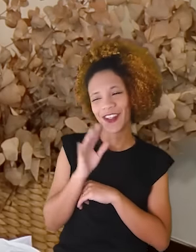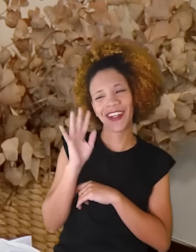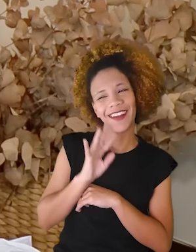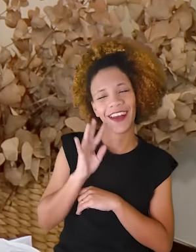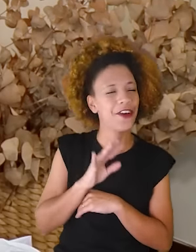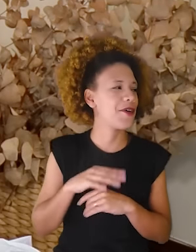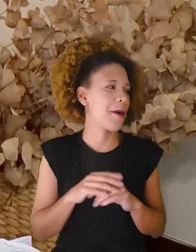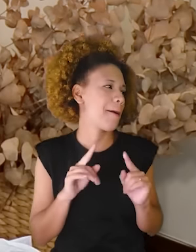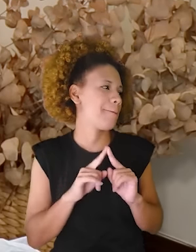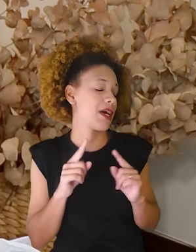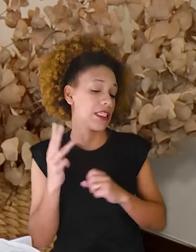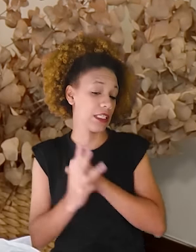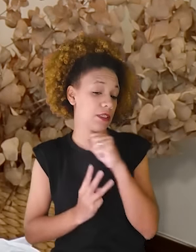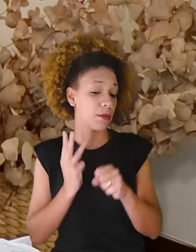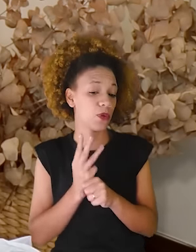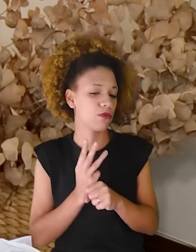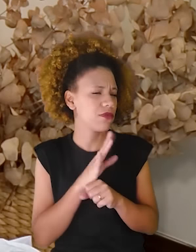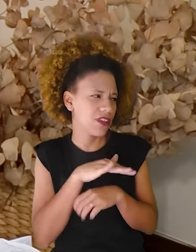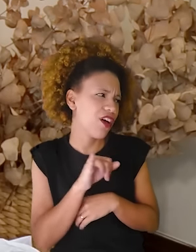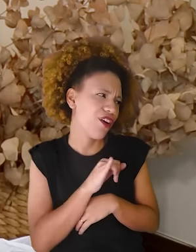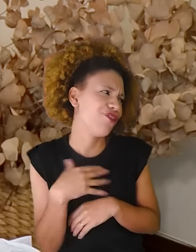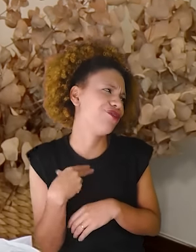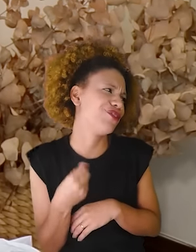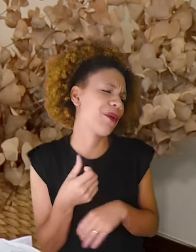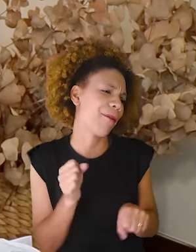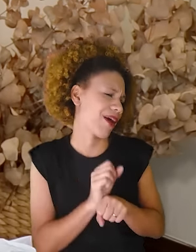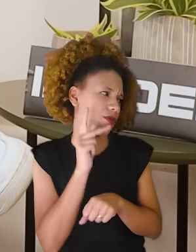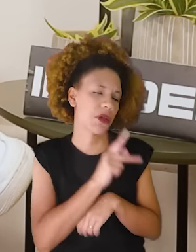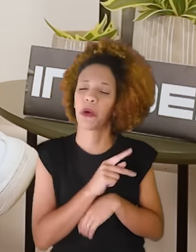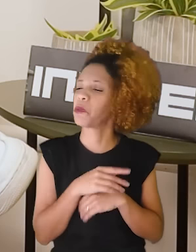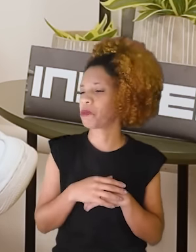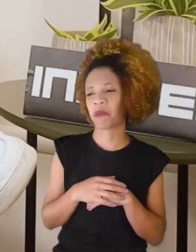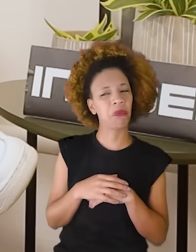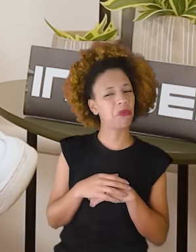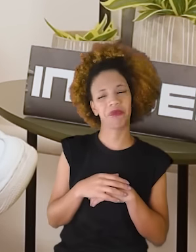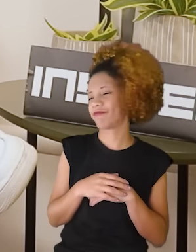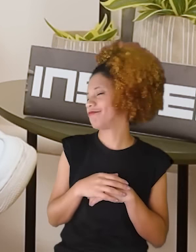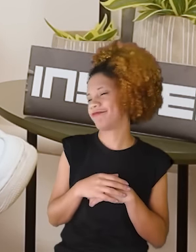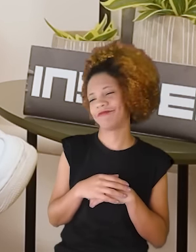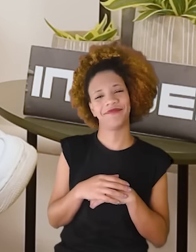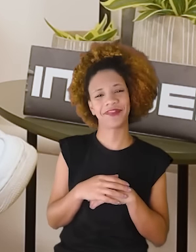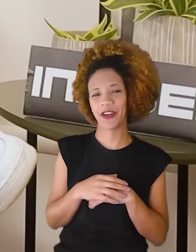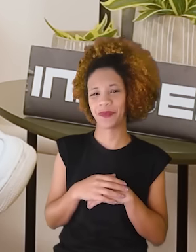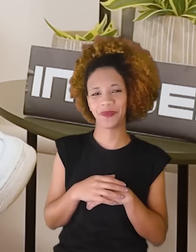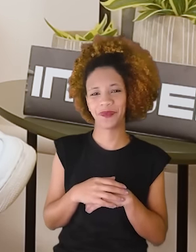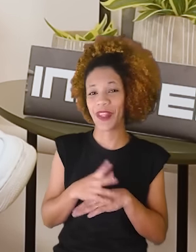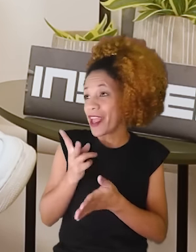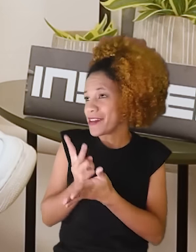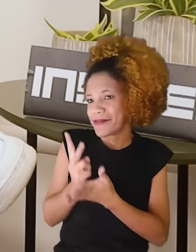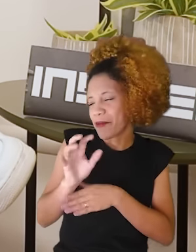alguma vez nesse periodo de 3 anos e falou filho para com essa [ __ ] não não porque sempre foi